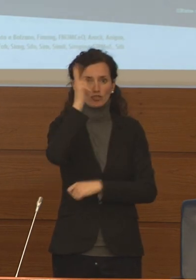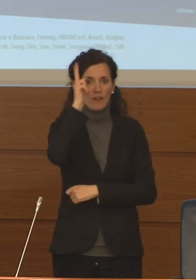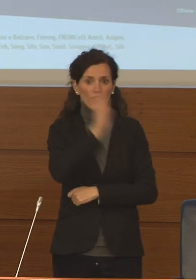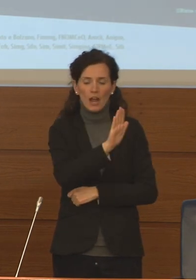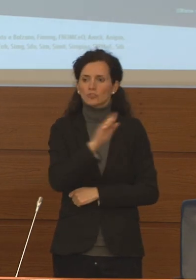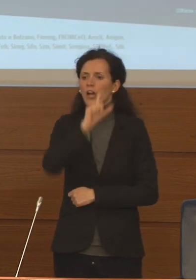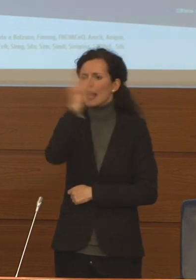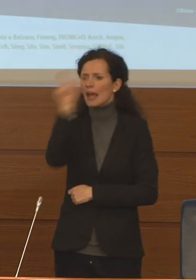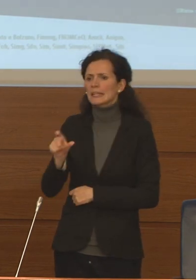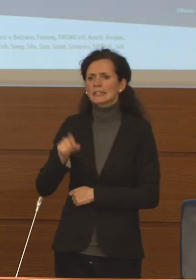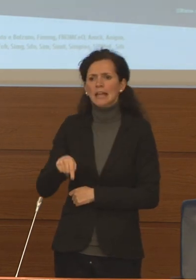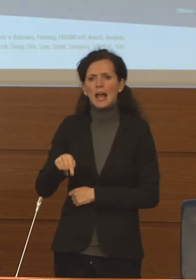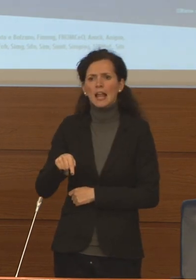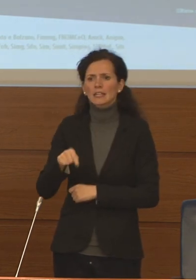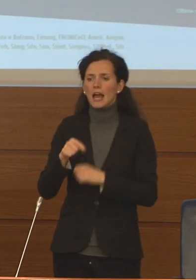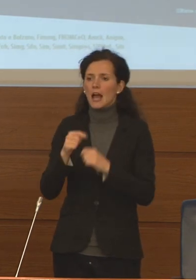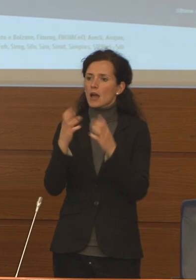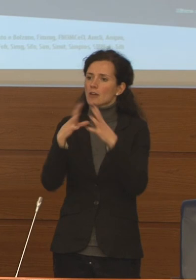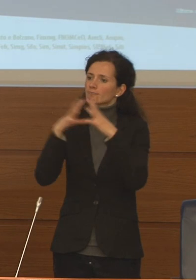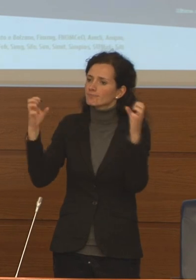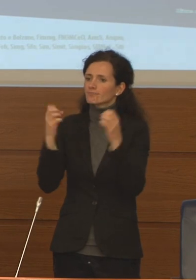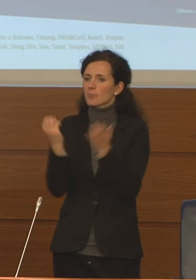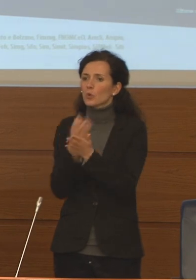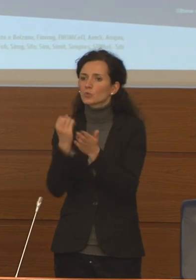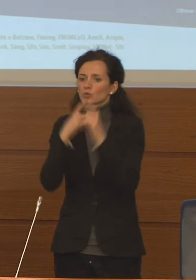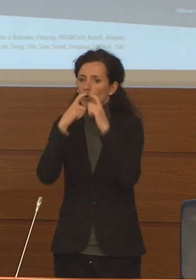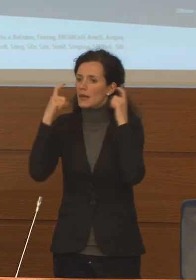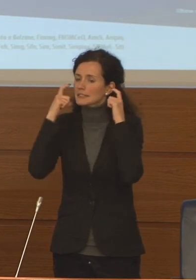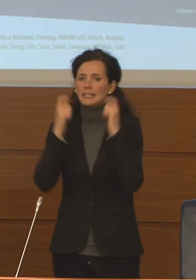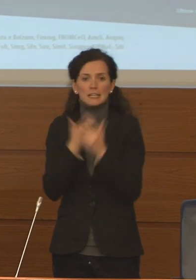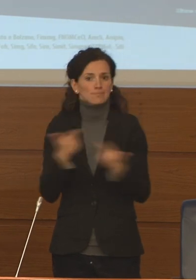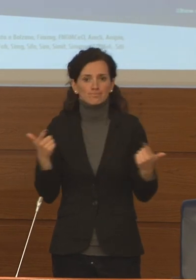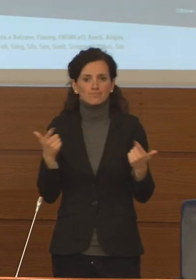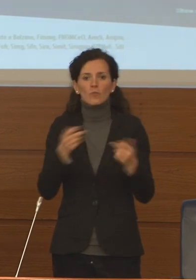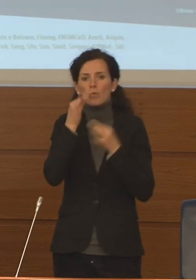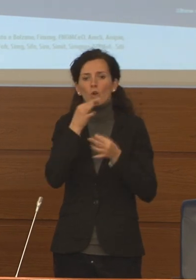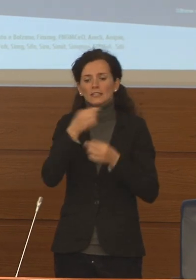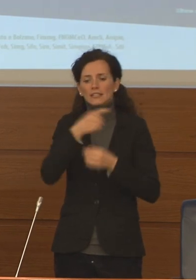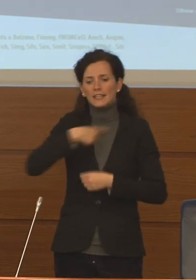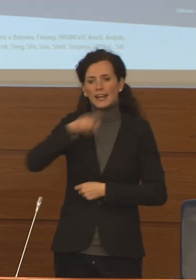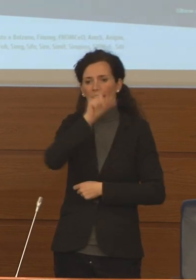aziende che producono mascherine quindi noi viviamo di importazione e ci siamo